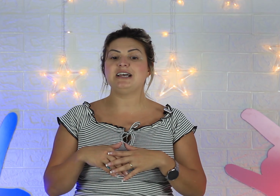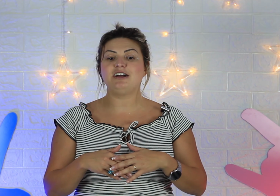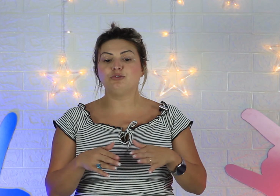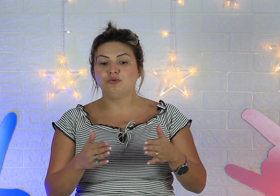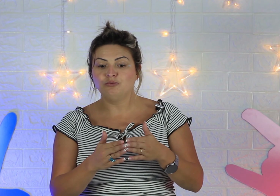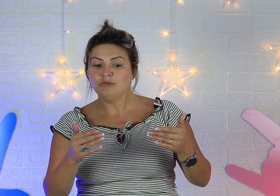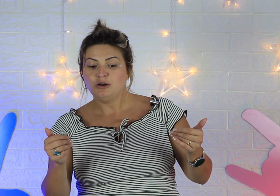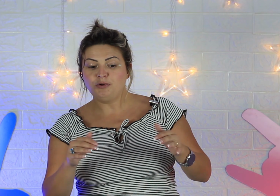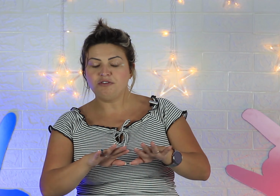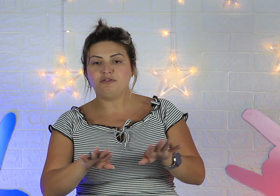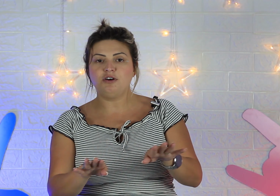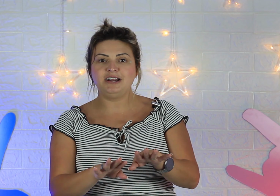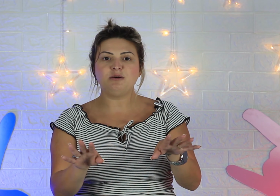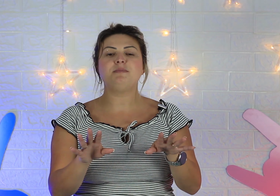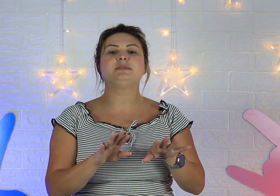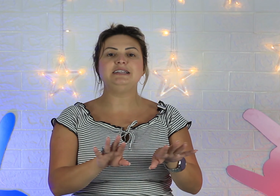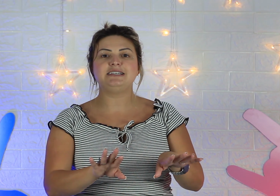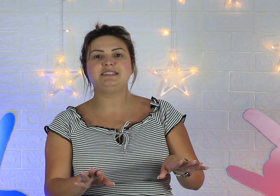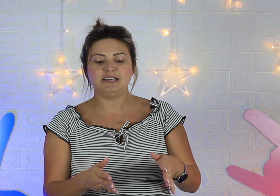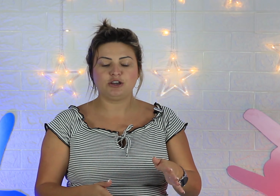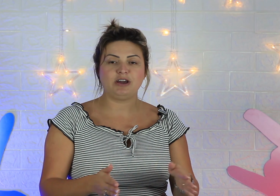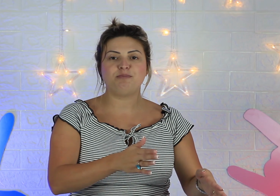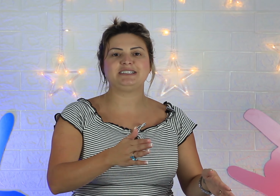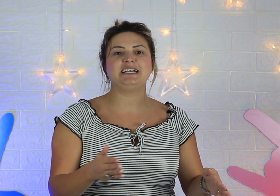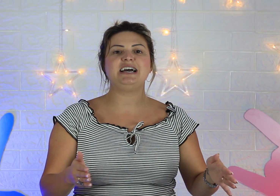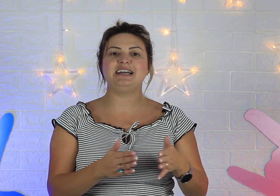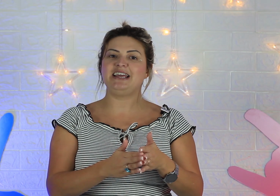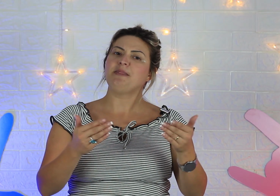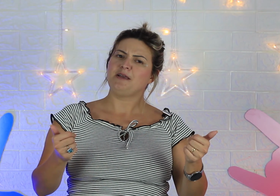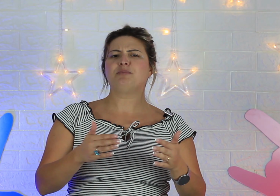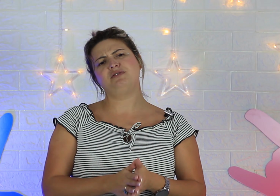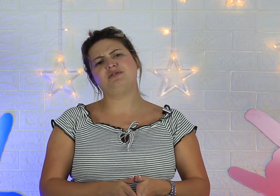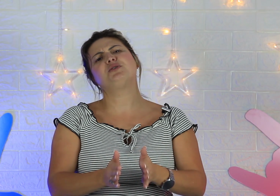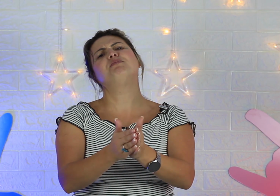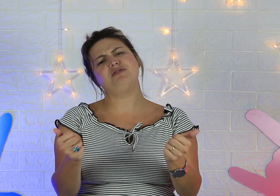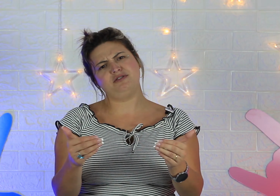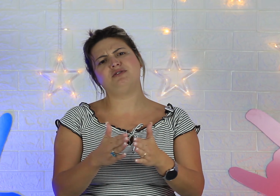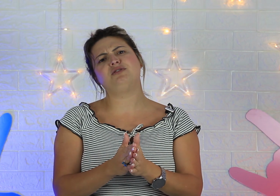ser utilizado um por favor né dá uma licencinha que que eu quero passar né Por favor por favor